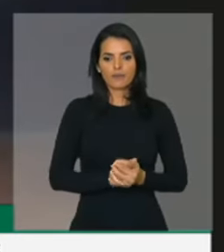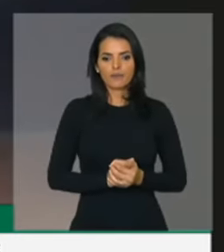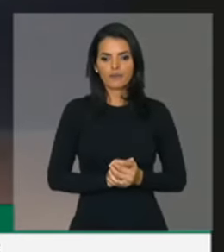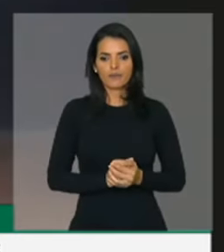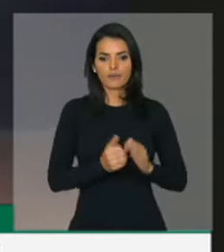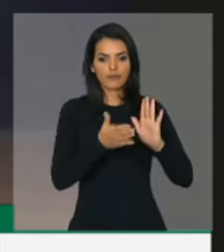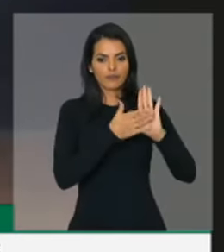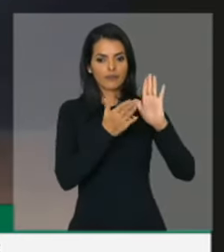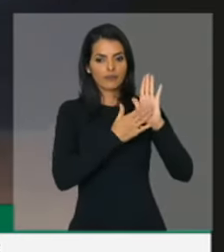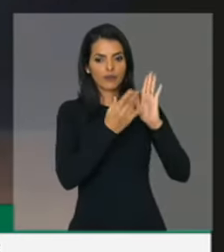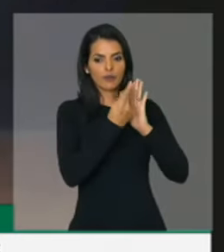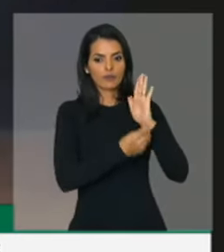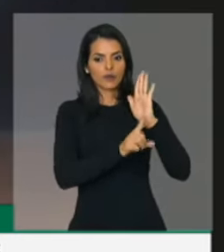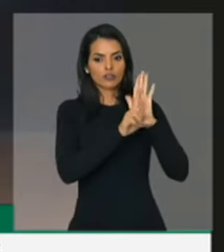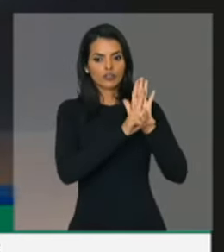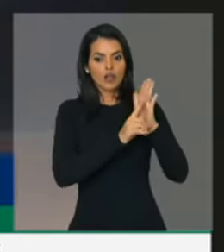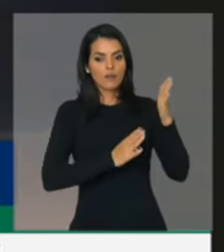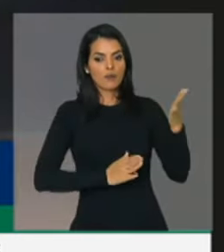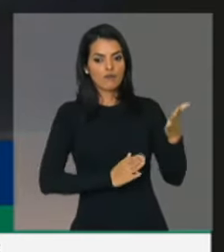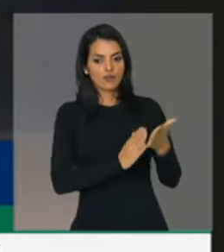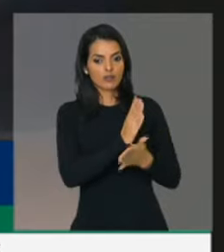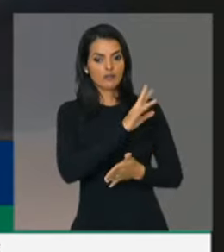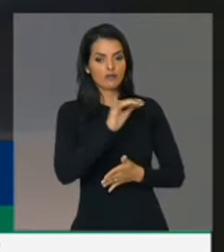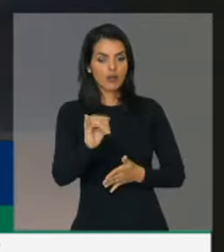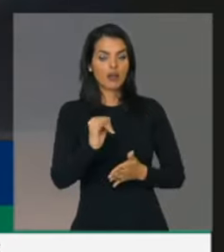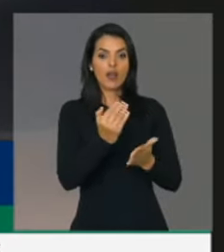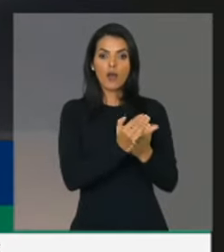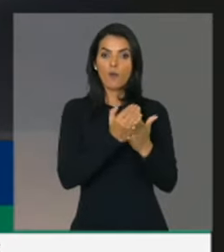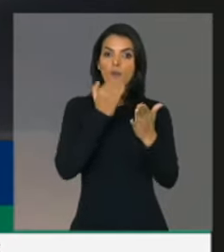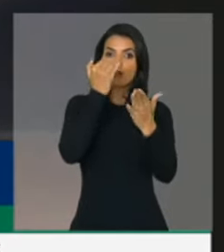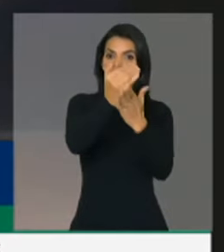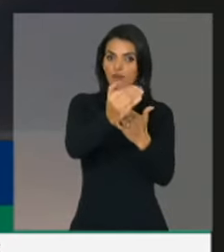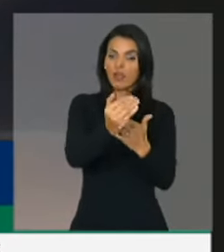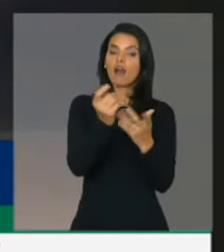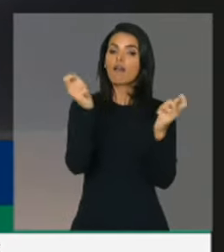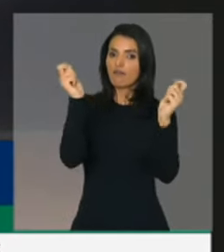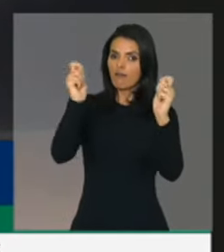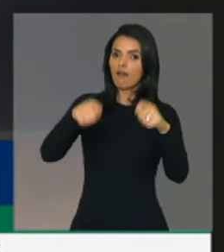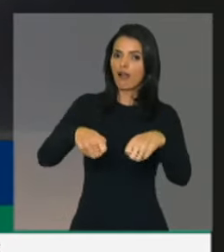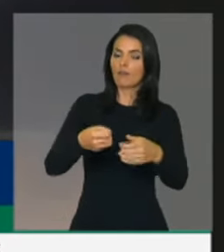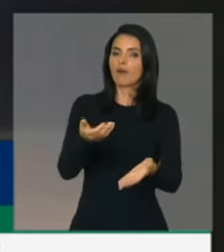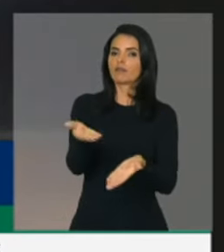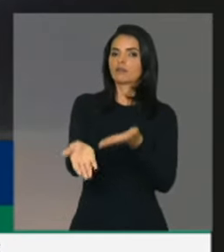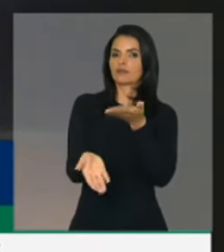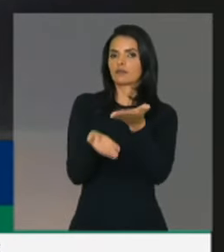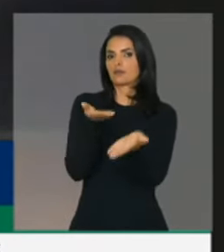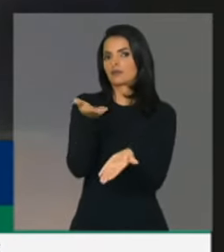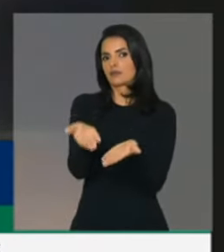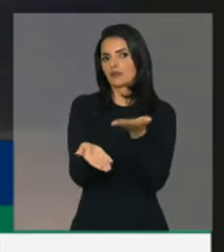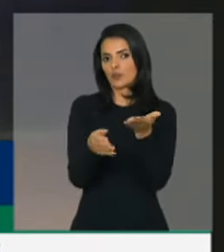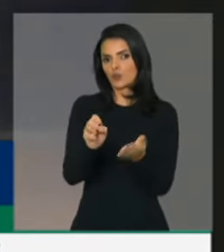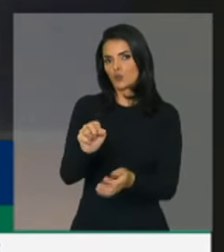[DEPUTADA]: PSL ORIENTA NÃO, COM AMPLIAÇÃO DO PROJETO DE LEI, AMPLIAREMOS A CAPACIDADE DE SUS. COLOCANDO OS LEITOS DE UTI, E LEITOS